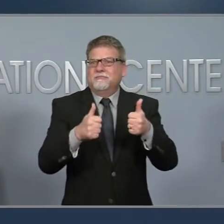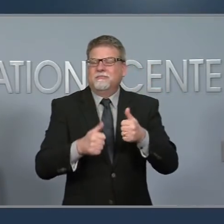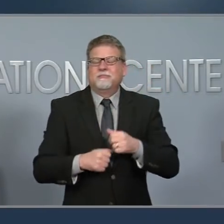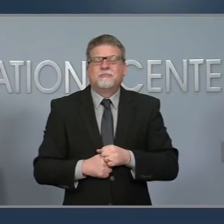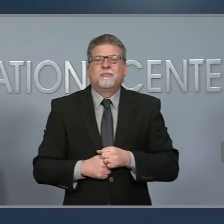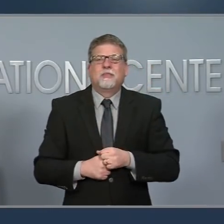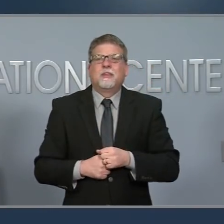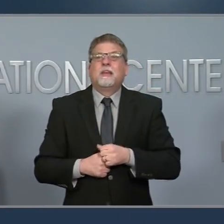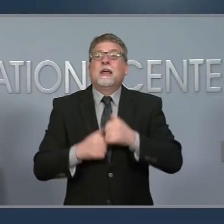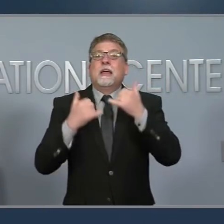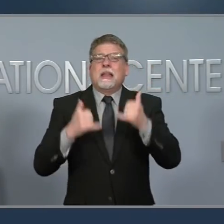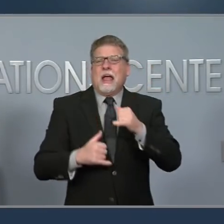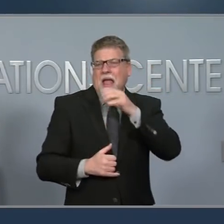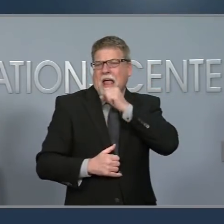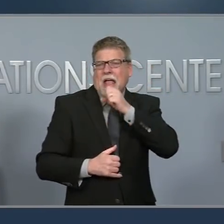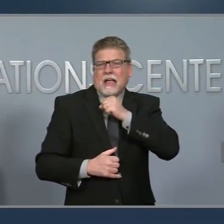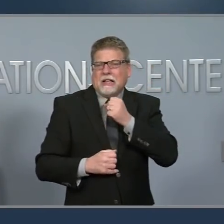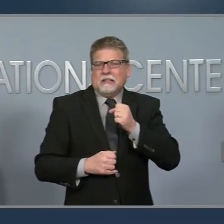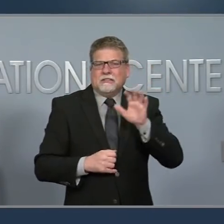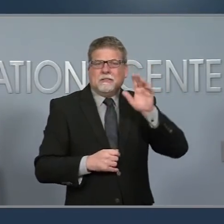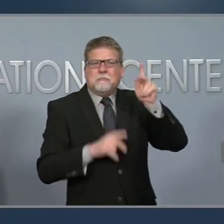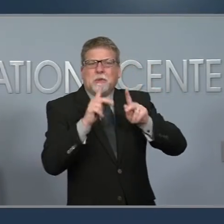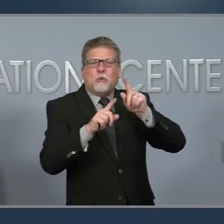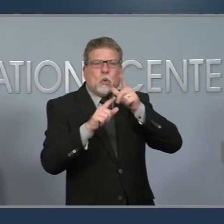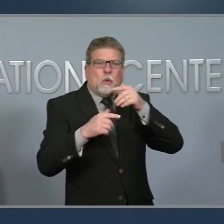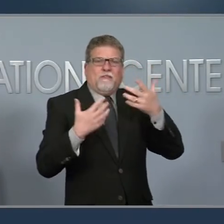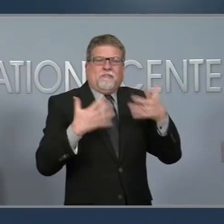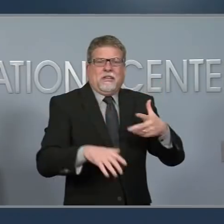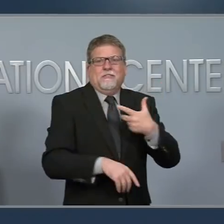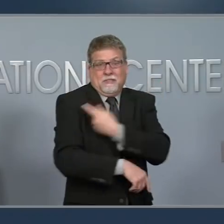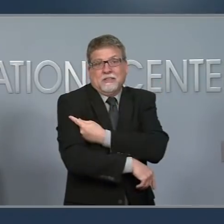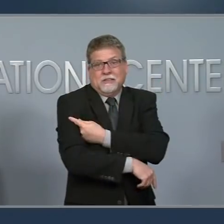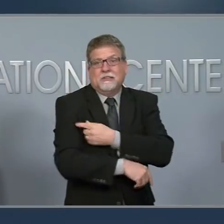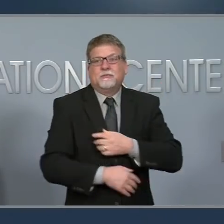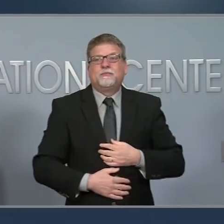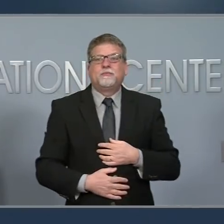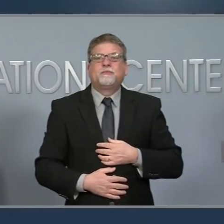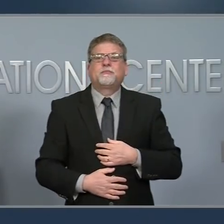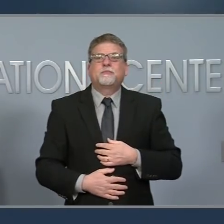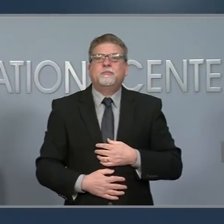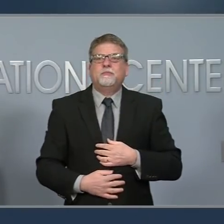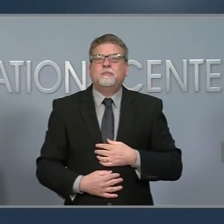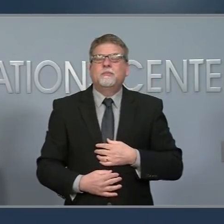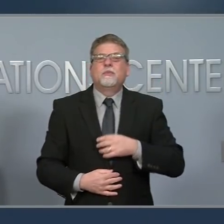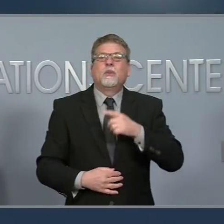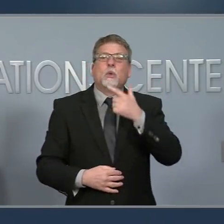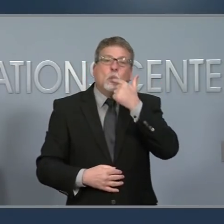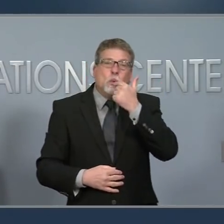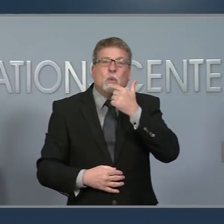americanos la población placa y para algunos grupos etarios hemos eliminado la disparidad